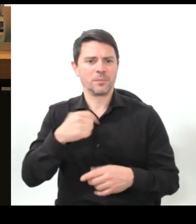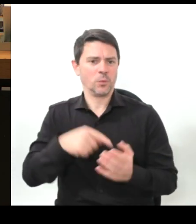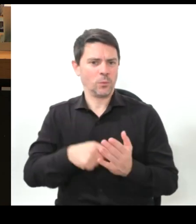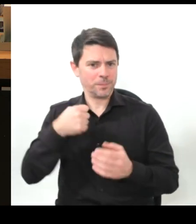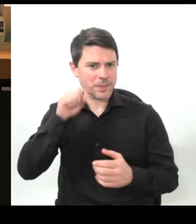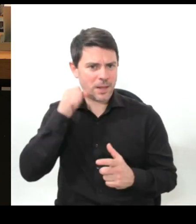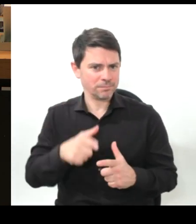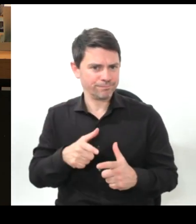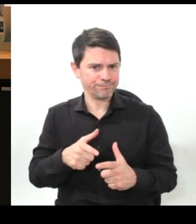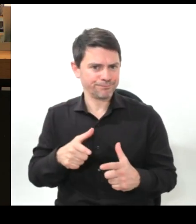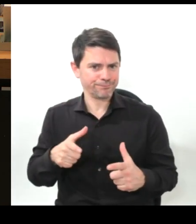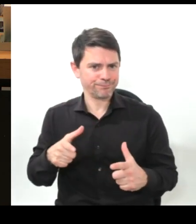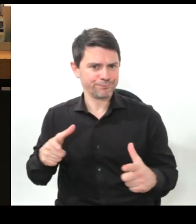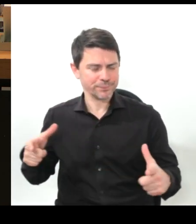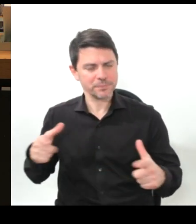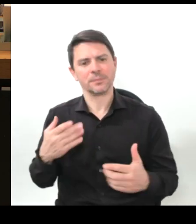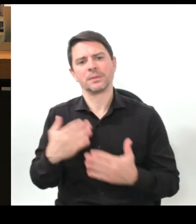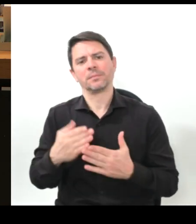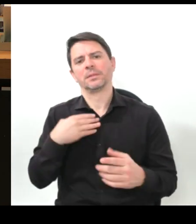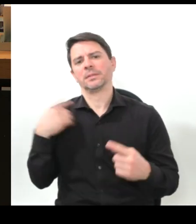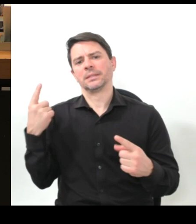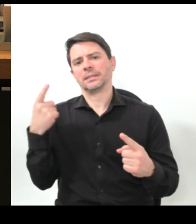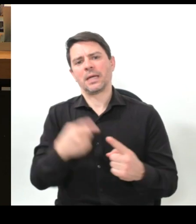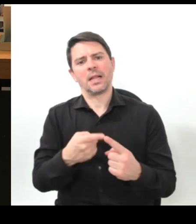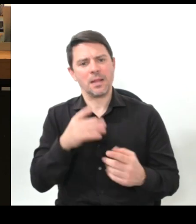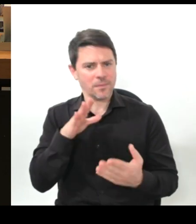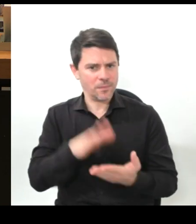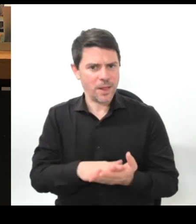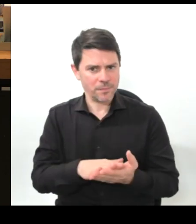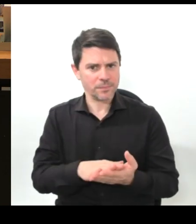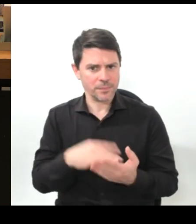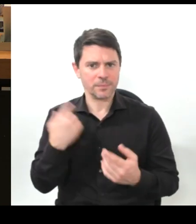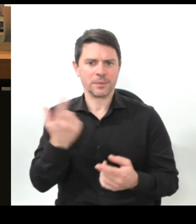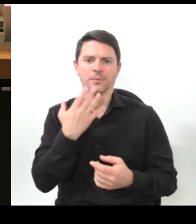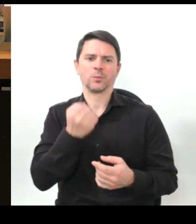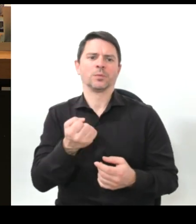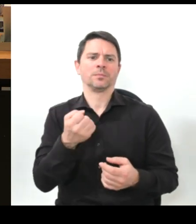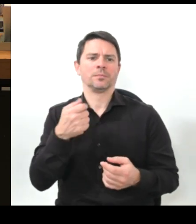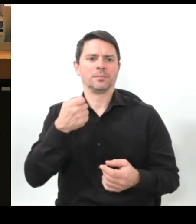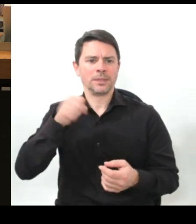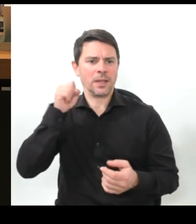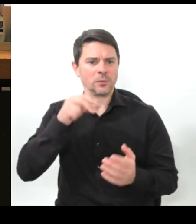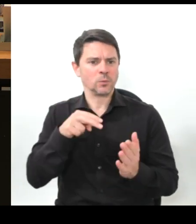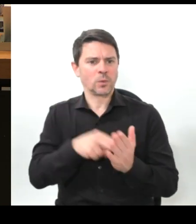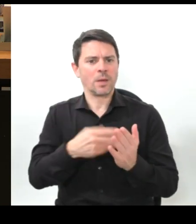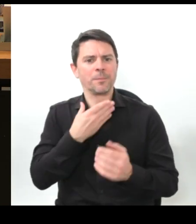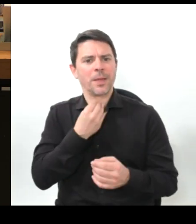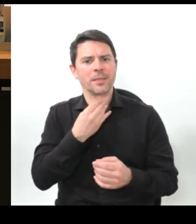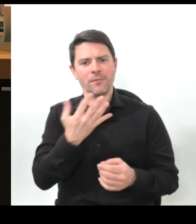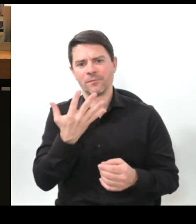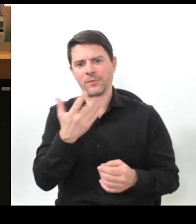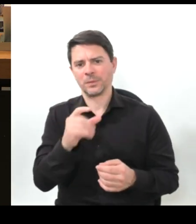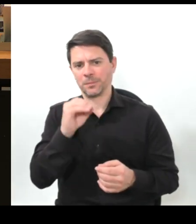Chance, wenn wir den Ausbau der Solar Energie vorantreiben und unsere Klimaziele erreichen. In dem Sinne bitte ich um Unterstützung des